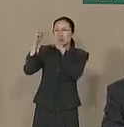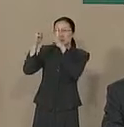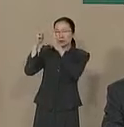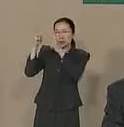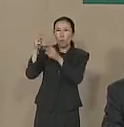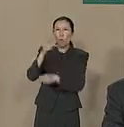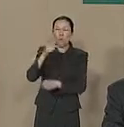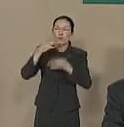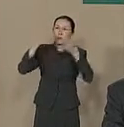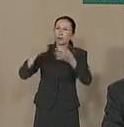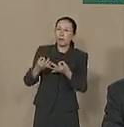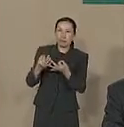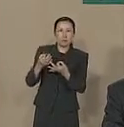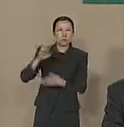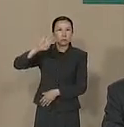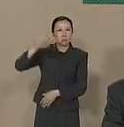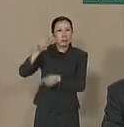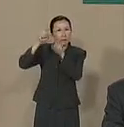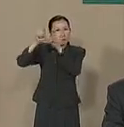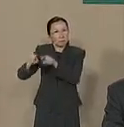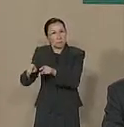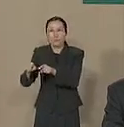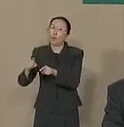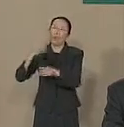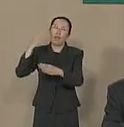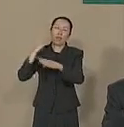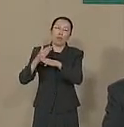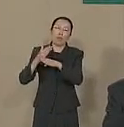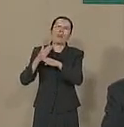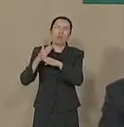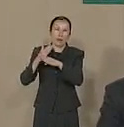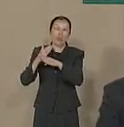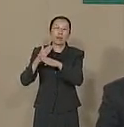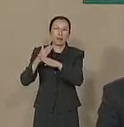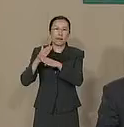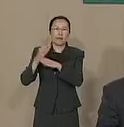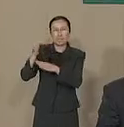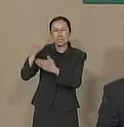減税を正し 応分の負担を求めることです この2つをしっかりやれば